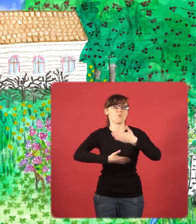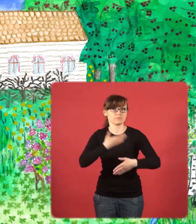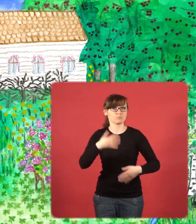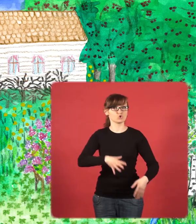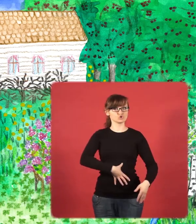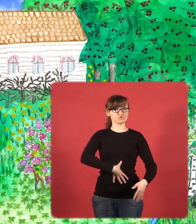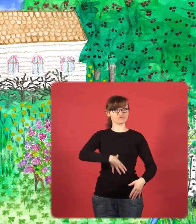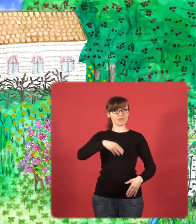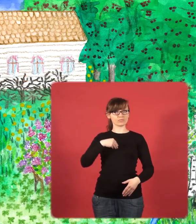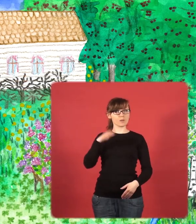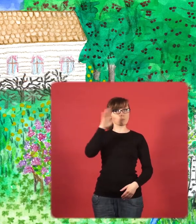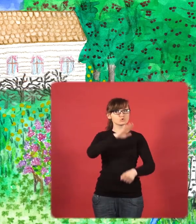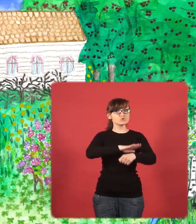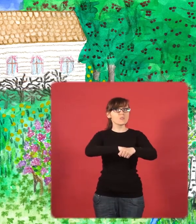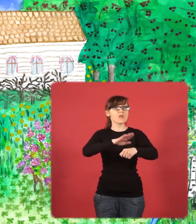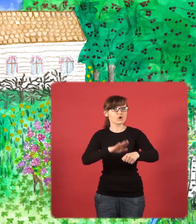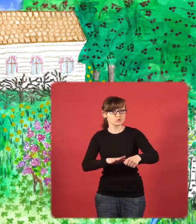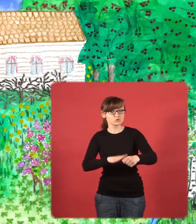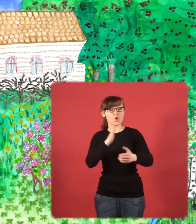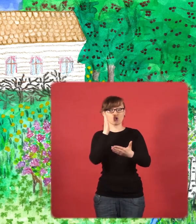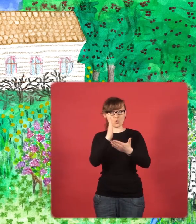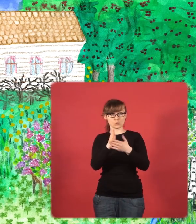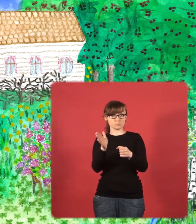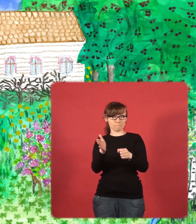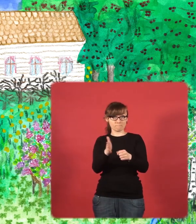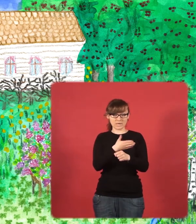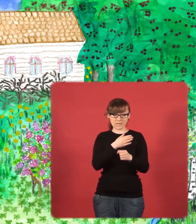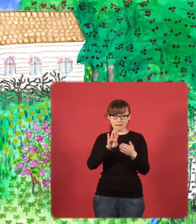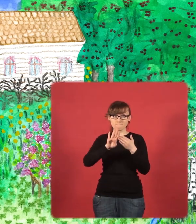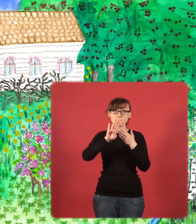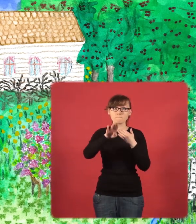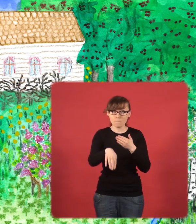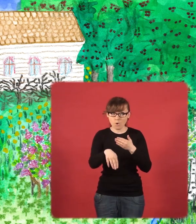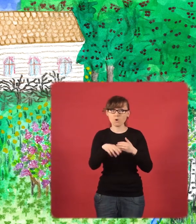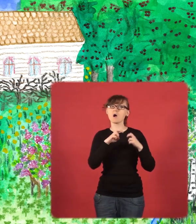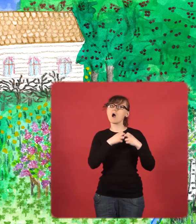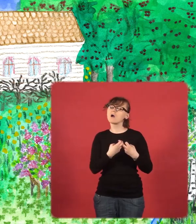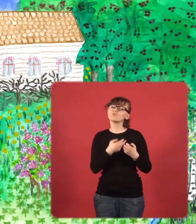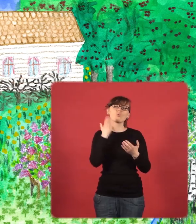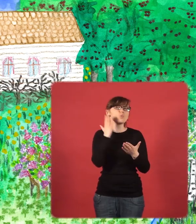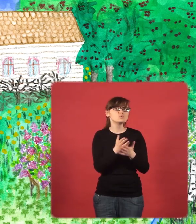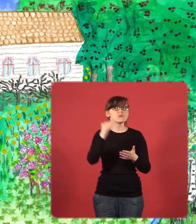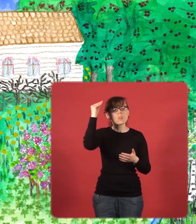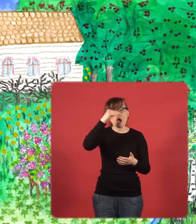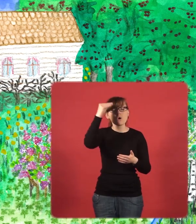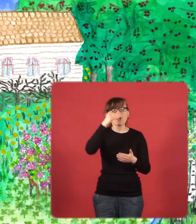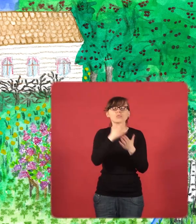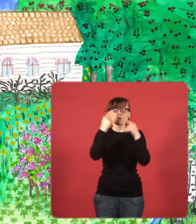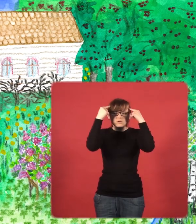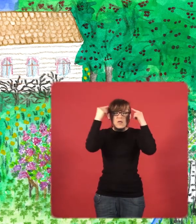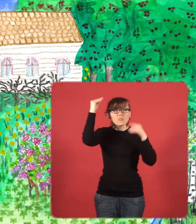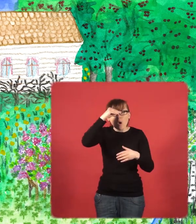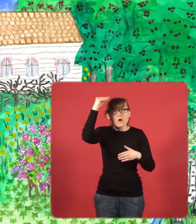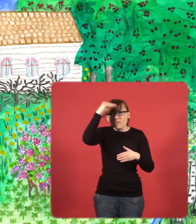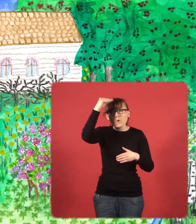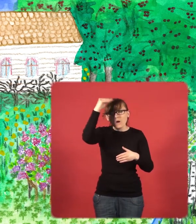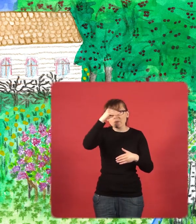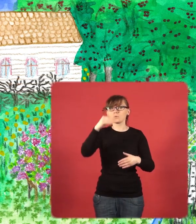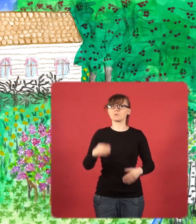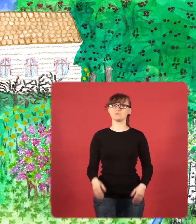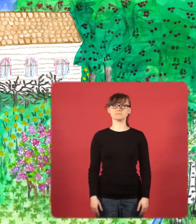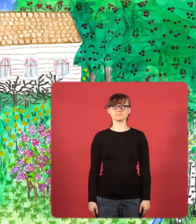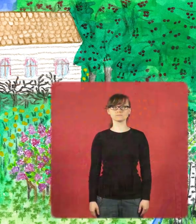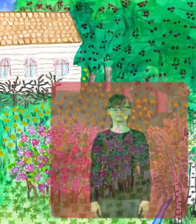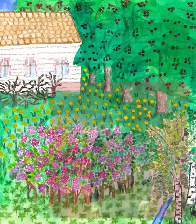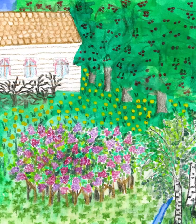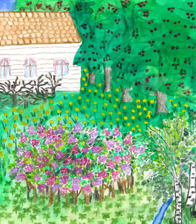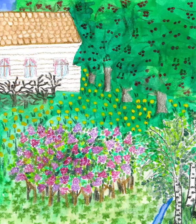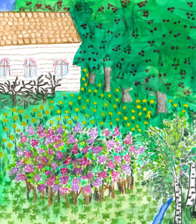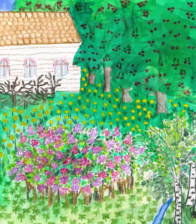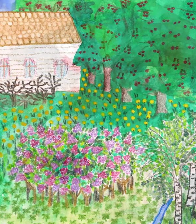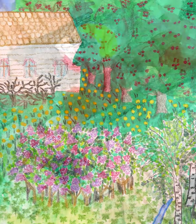Po świętach Bożego Narodzenia studenci przerwali odwiedziny i zabrali się do nauki. Ania pracowała pilnie i wytrwale. Wraz z nastaniem wiosny zmęczeni nauką wszyscy mówili już tylko o egzaminach.